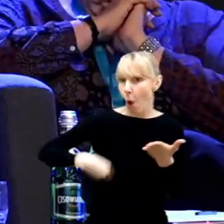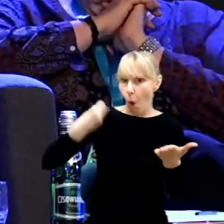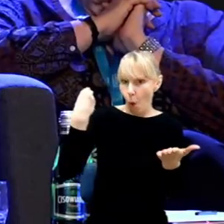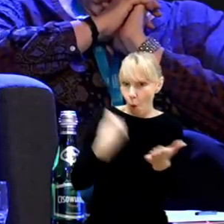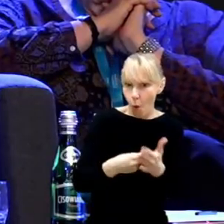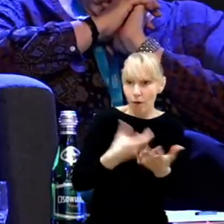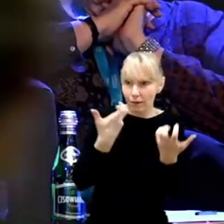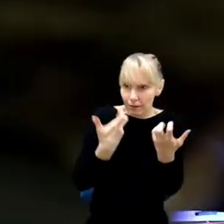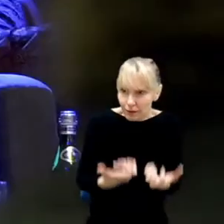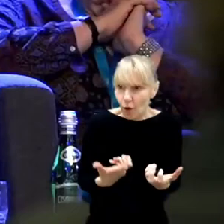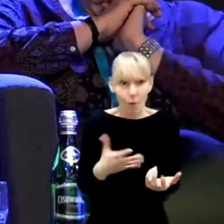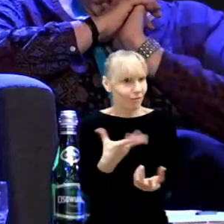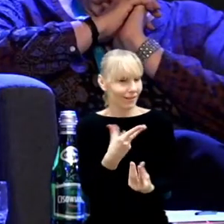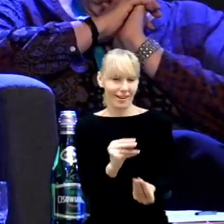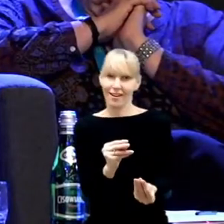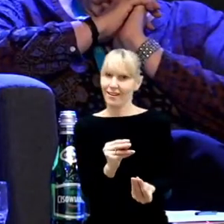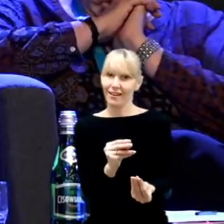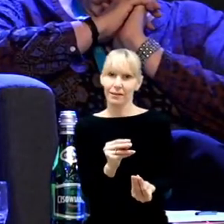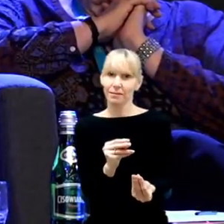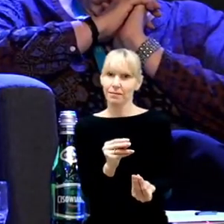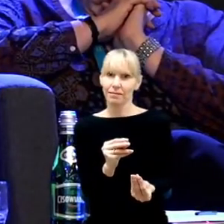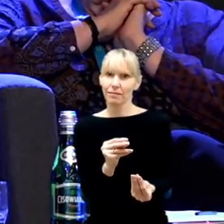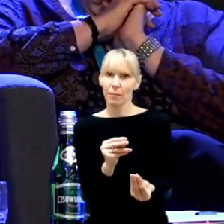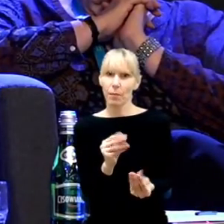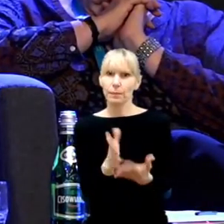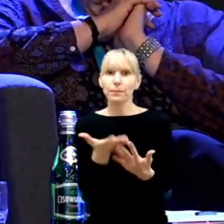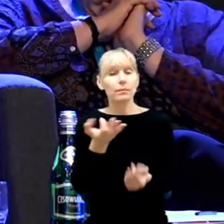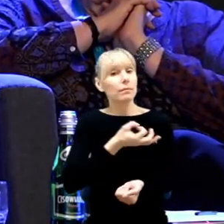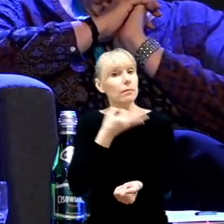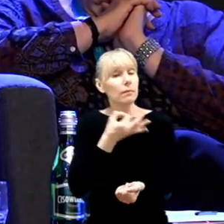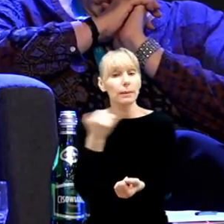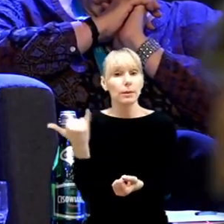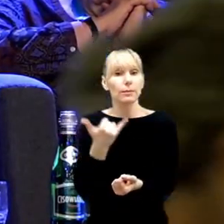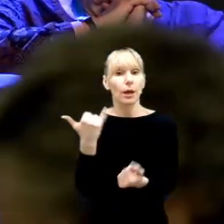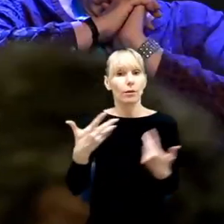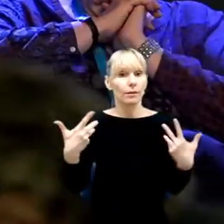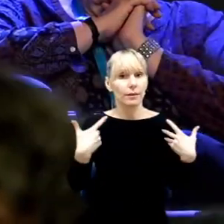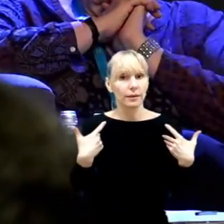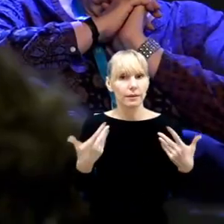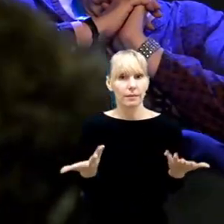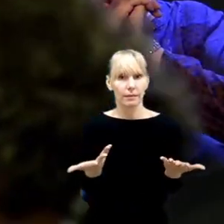Za lepszą jakością życia? To też nie jest główny powód.